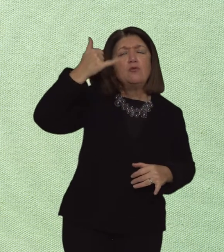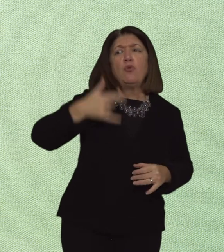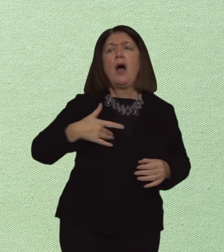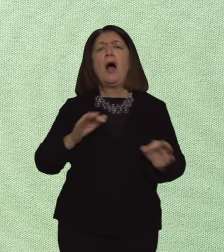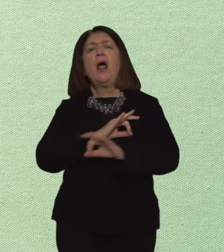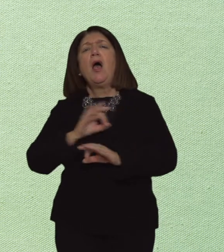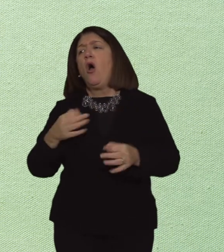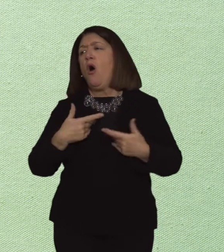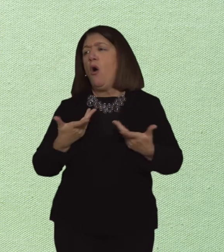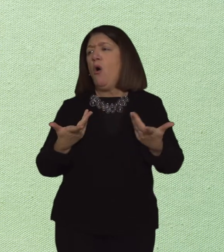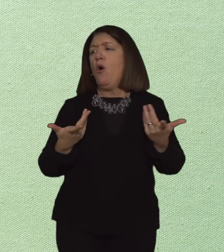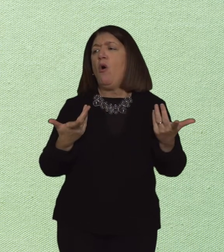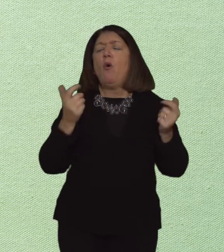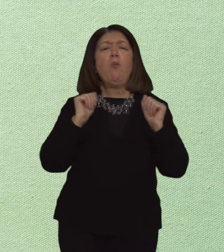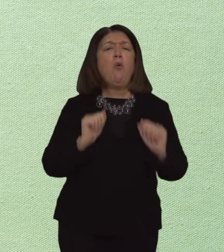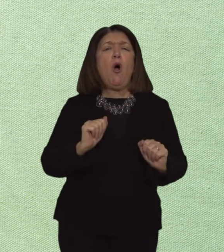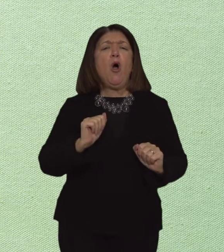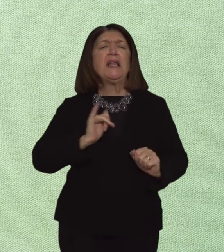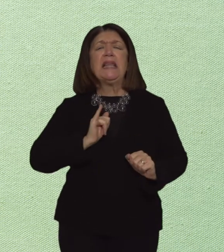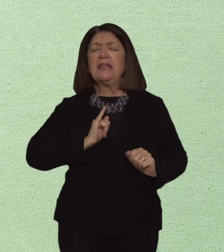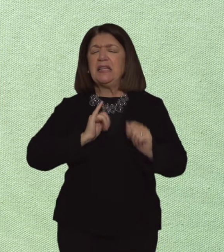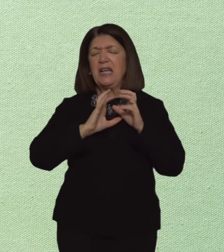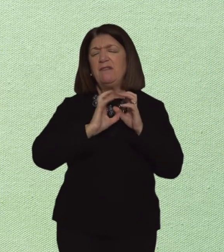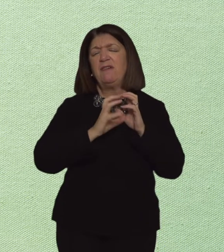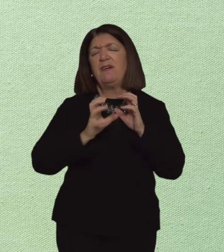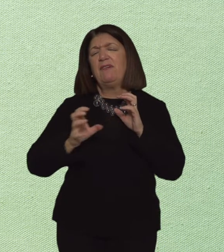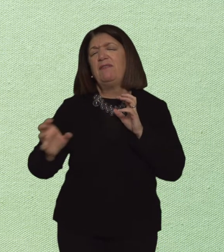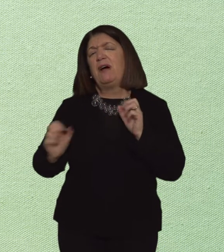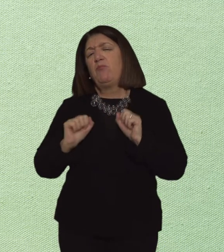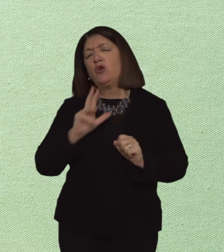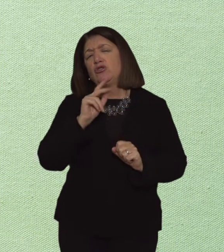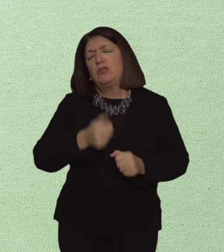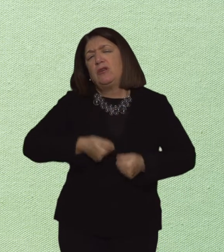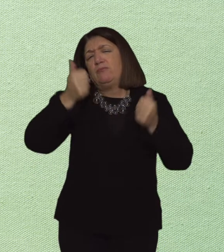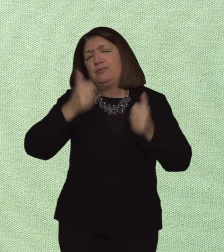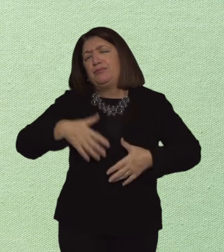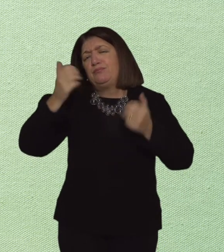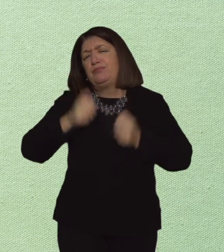posso andare avanti tutta la notte a raccontare le centinaia di identità che mi definiscono e questo è vero per